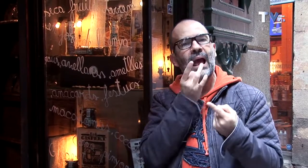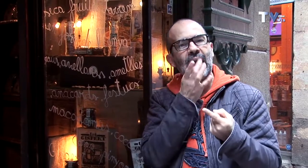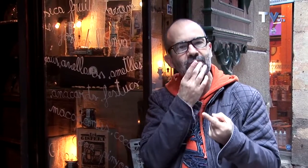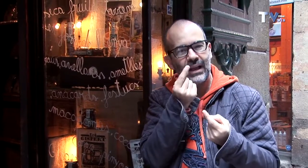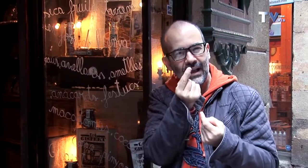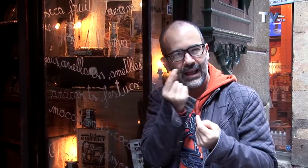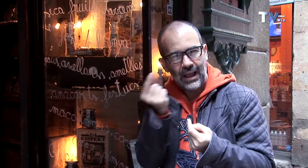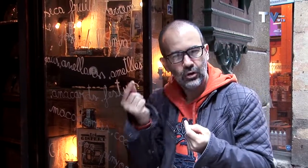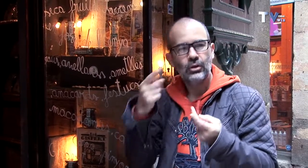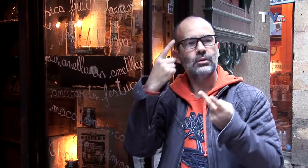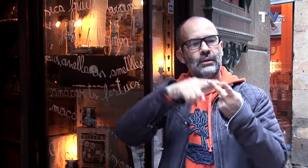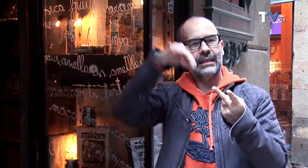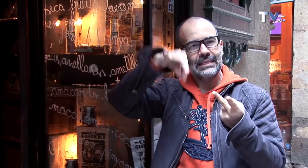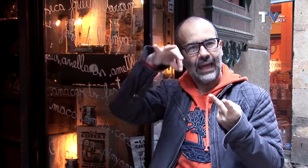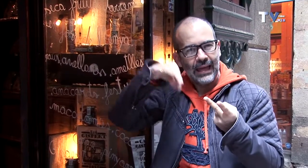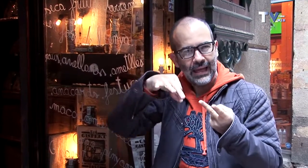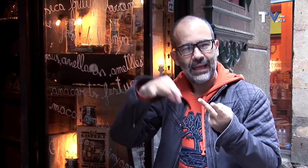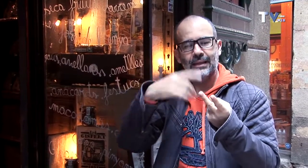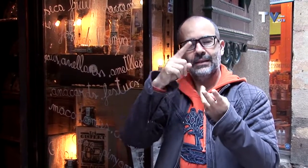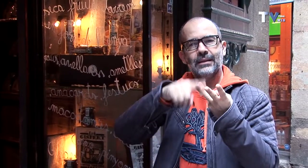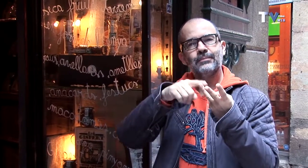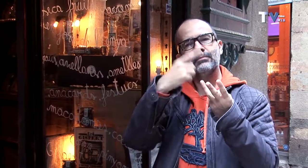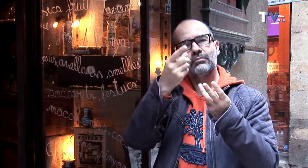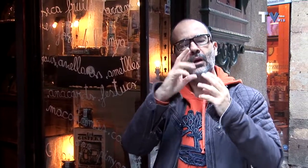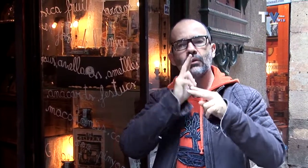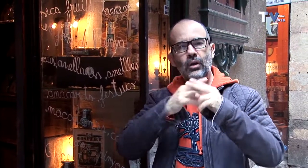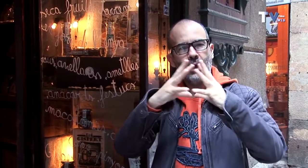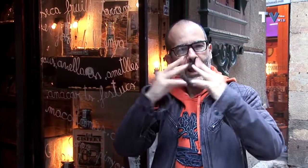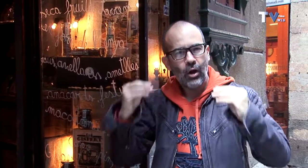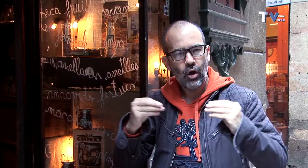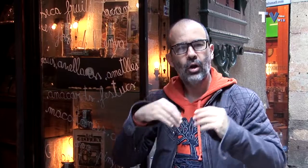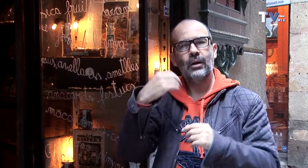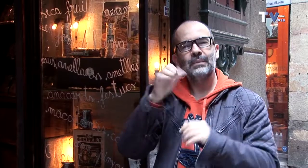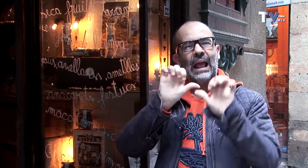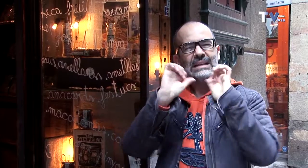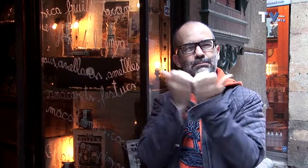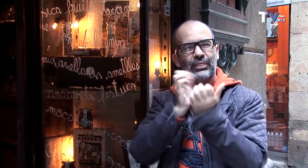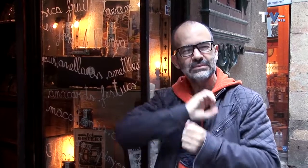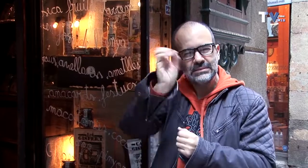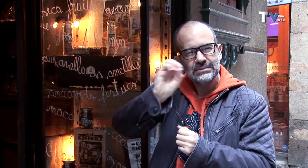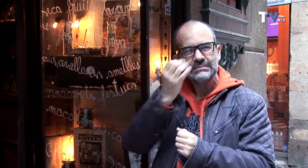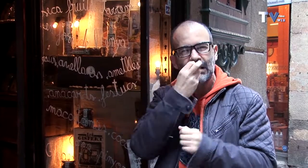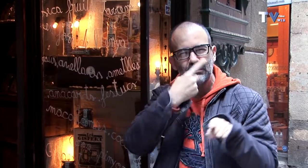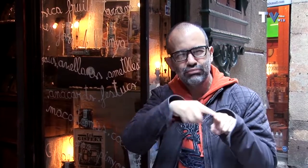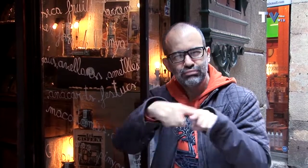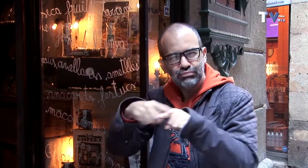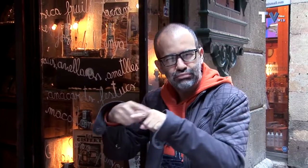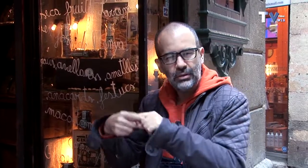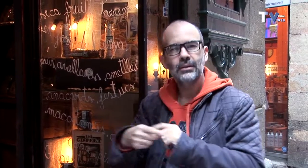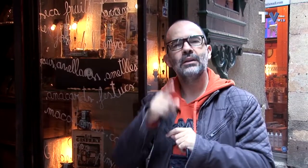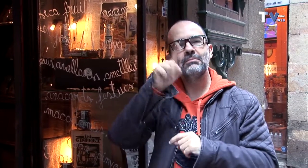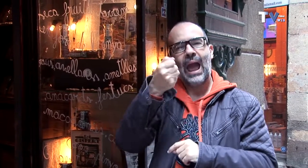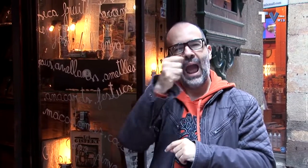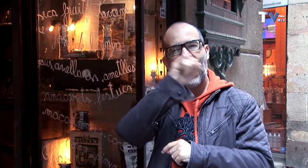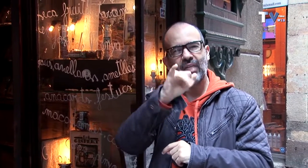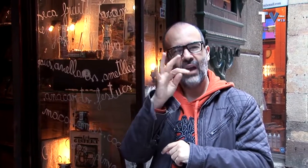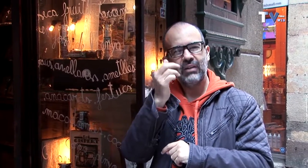café, té, cacao, diferentes especias y azafrán.